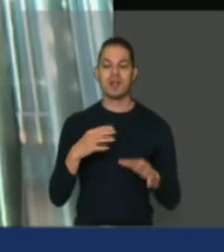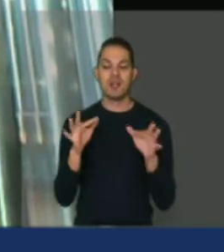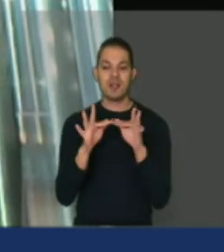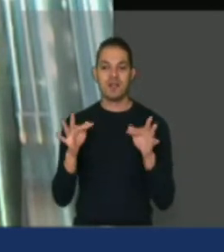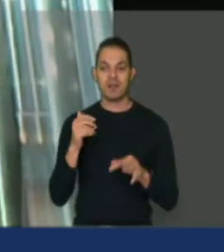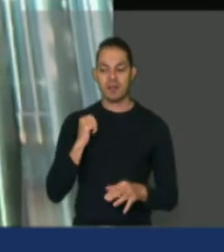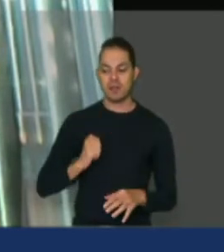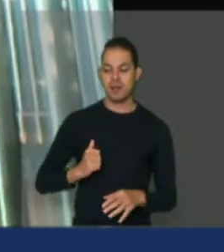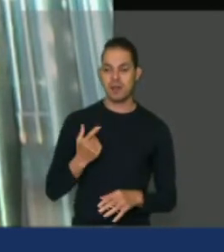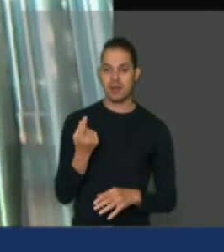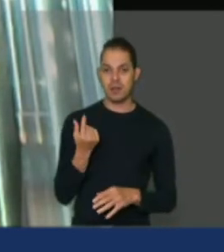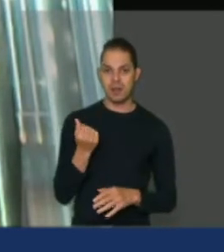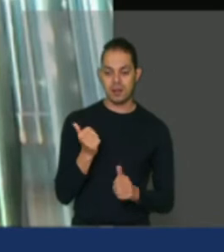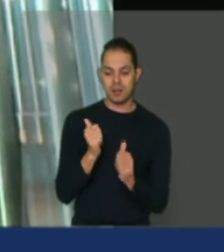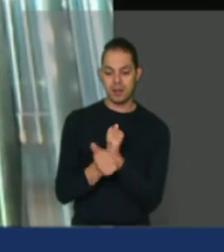OS ATLETAS TEM DADO CERTO.